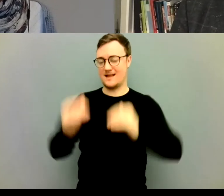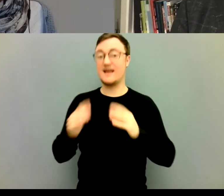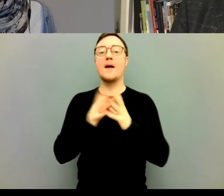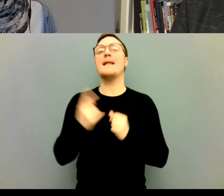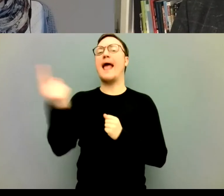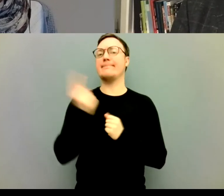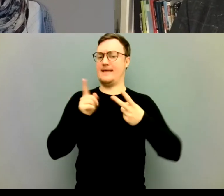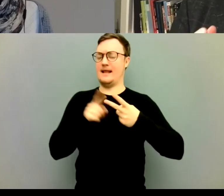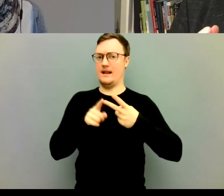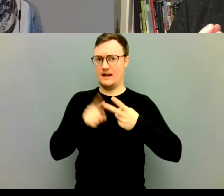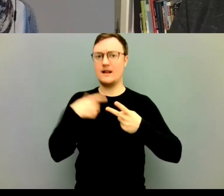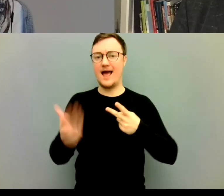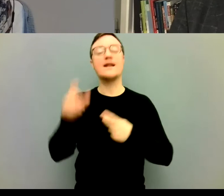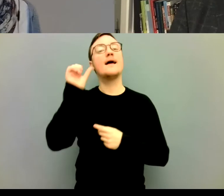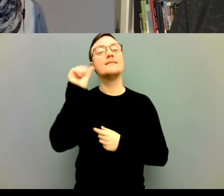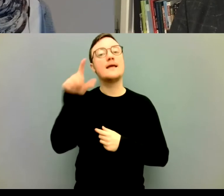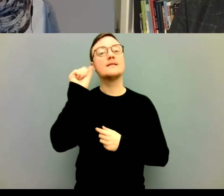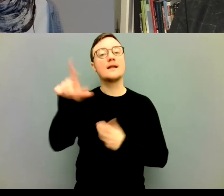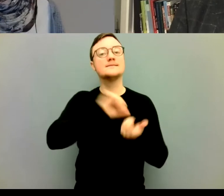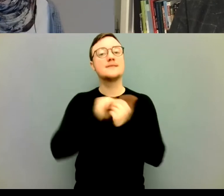men en annan del är digitaliseringen.